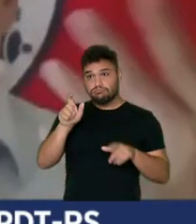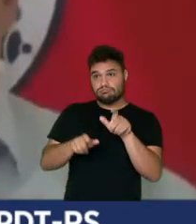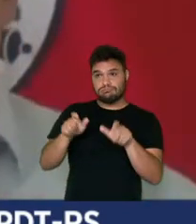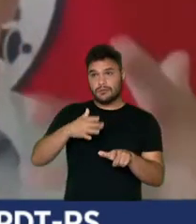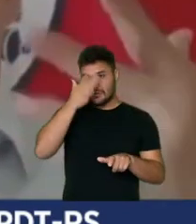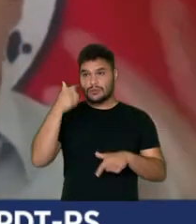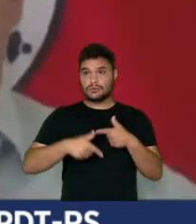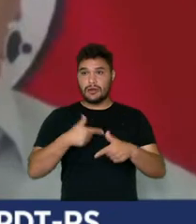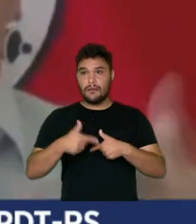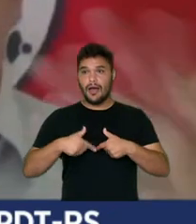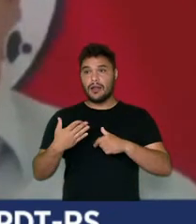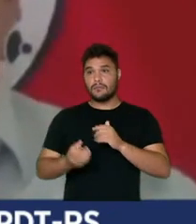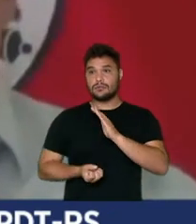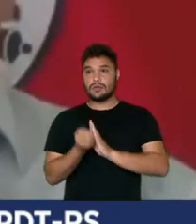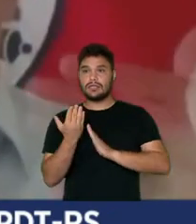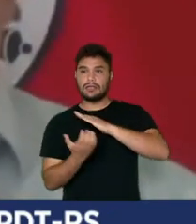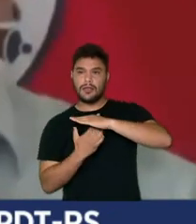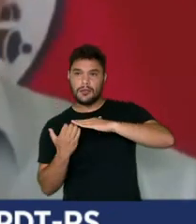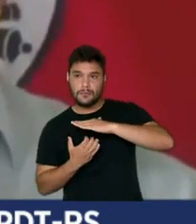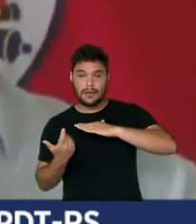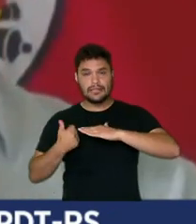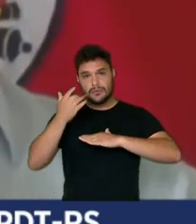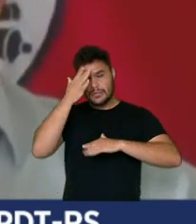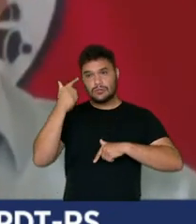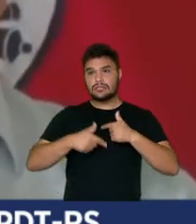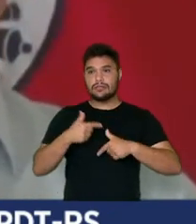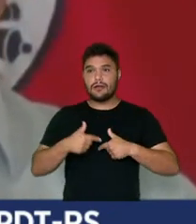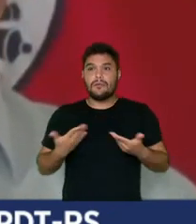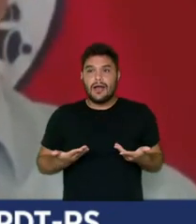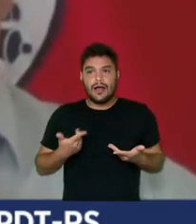DA CIDADANIA , ENFIM, DO TRABALHADOR, DO EMPREENDEDOR, DO EMPRESÁRIO, DO AUTÔNOMO, TODO MUNDO QUE ESTÁ PAGANDO